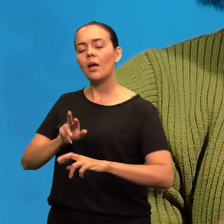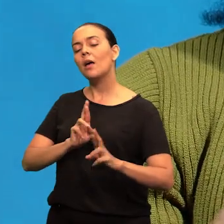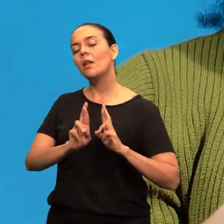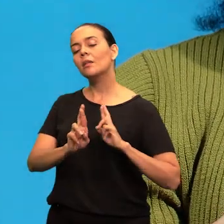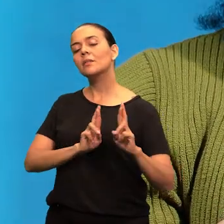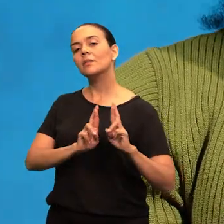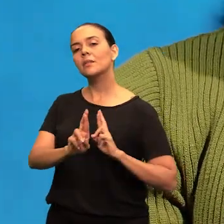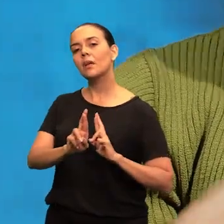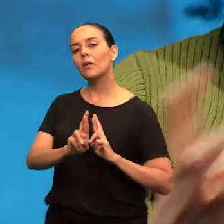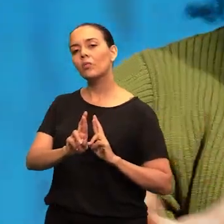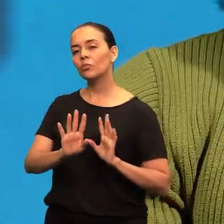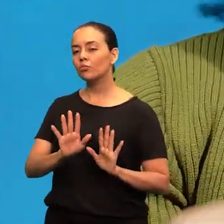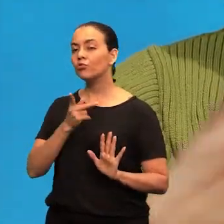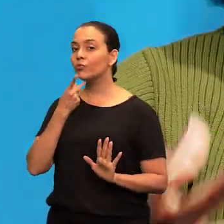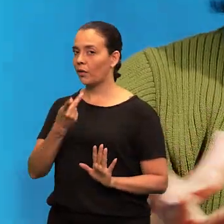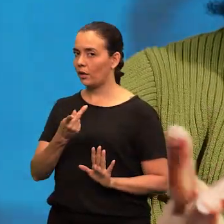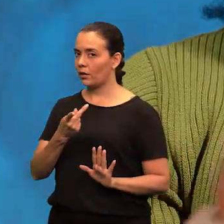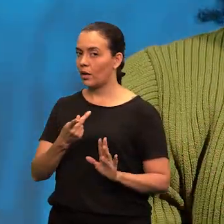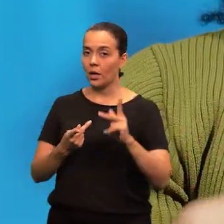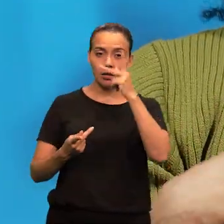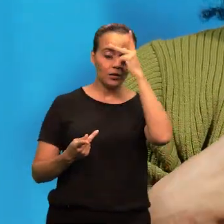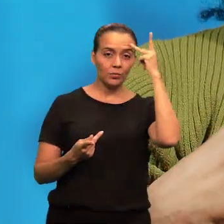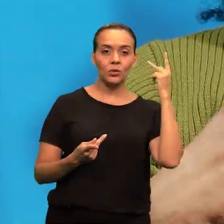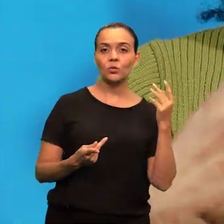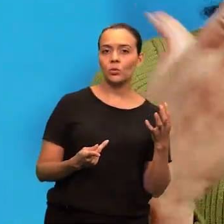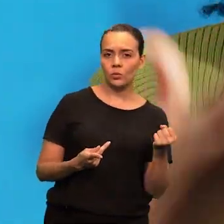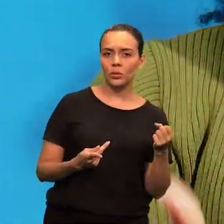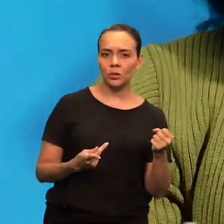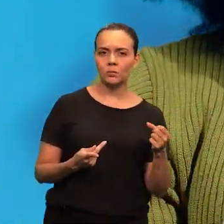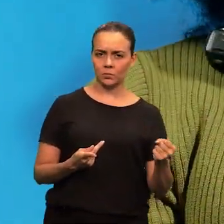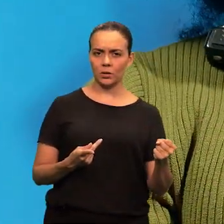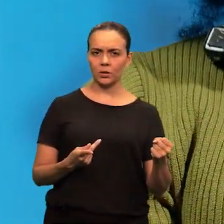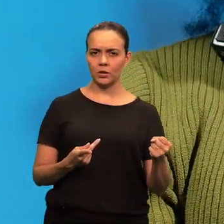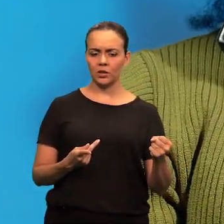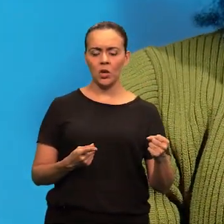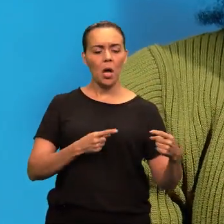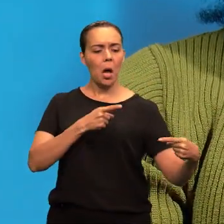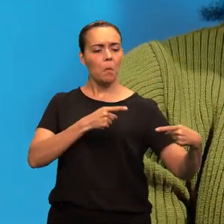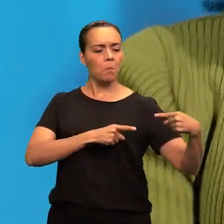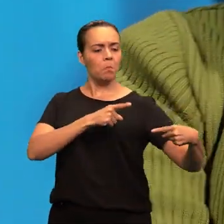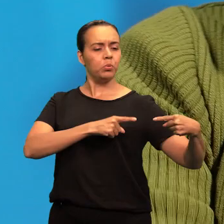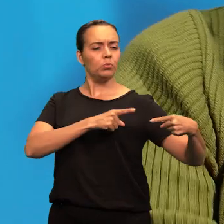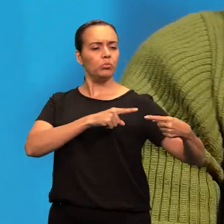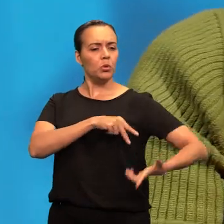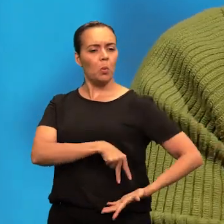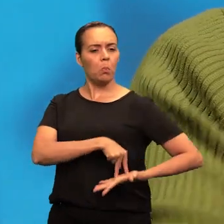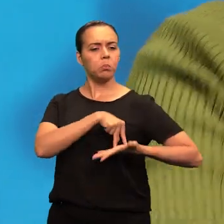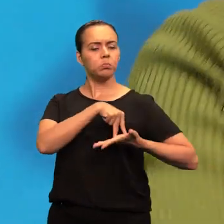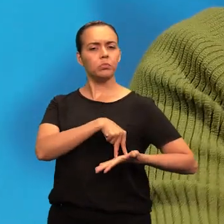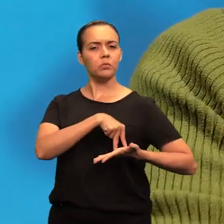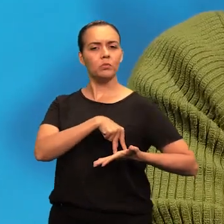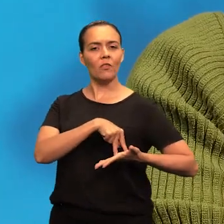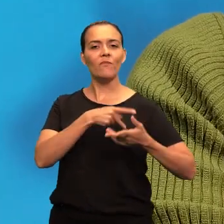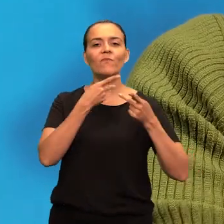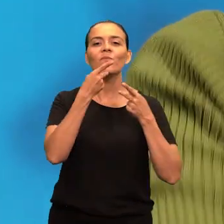tenciona que as pessoas brancas politizem os seus corpos, politizem a sua experiência.